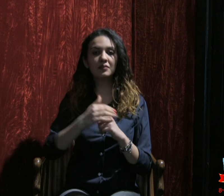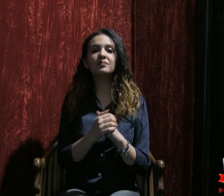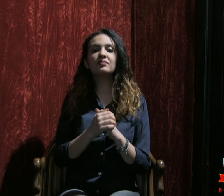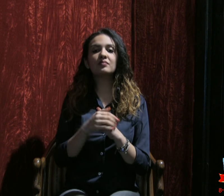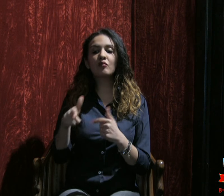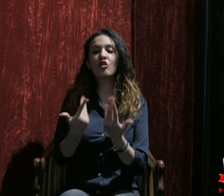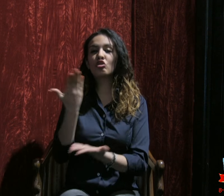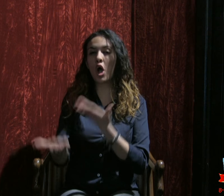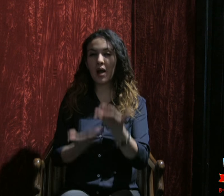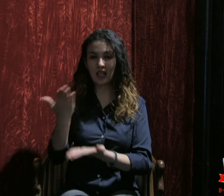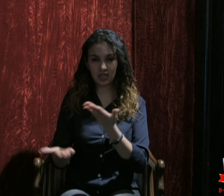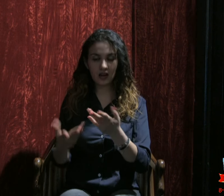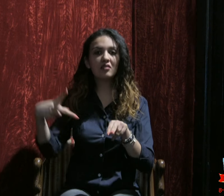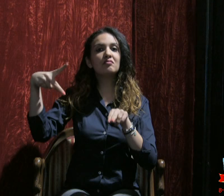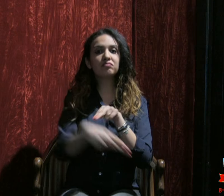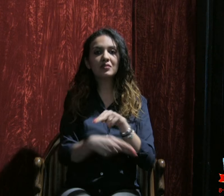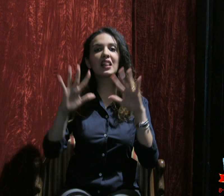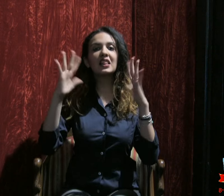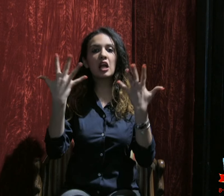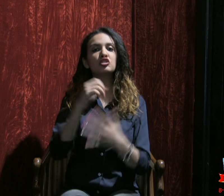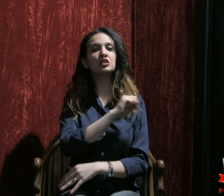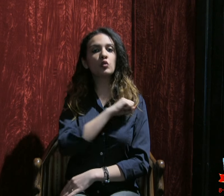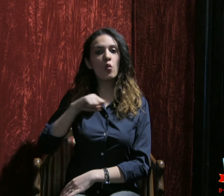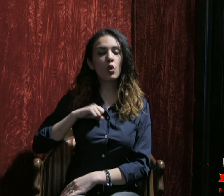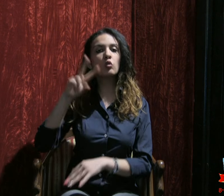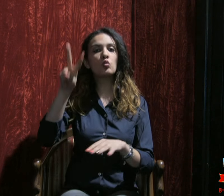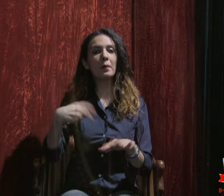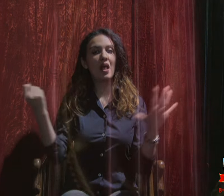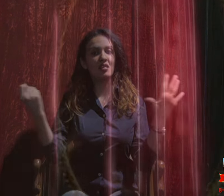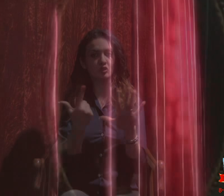le domande di iscrizione scadono il 10 Giugno 2017